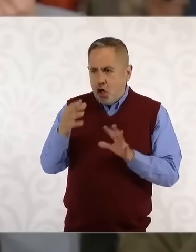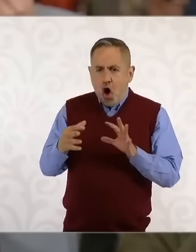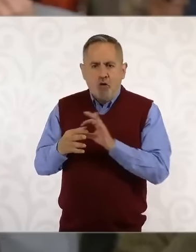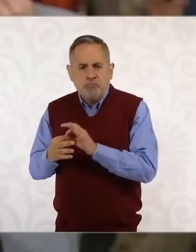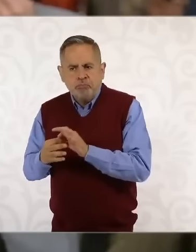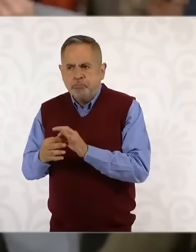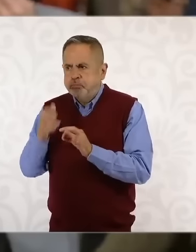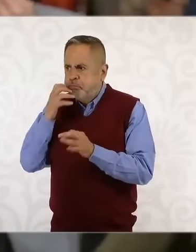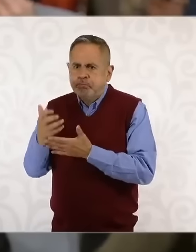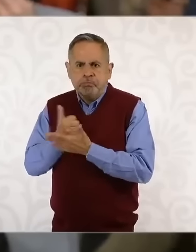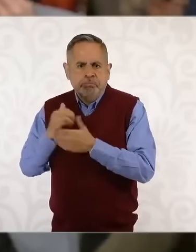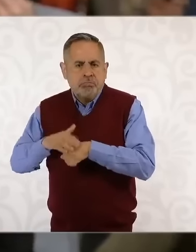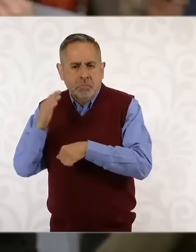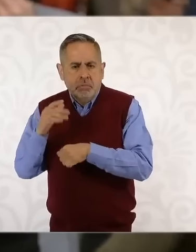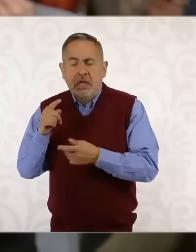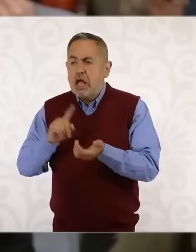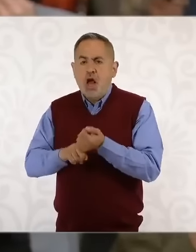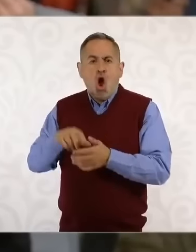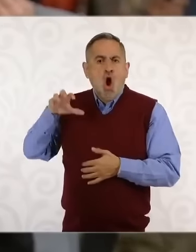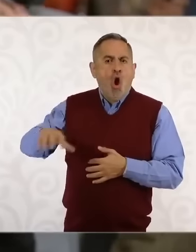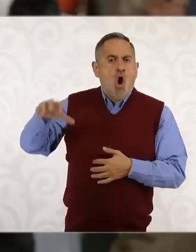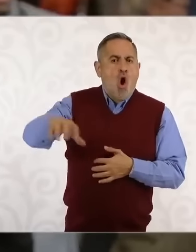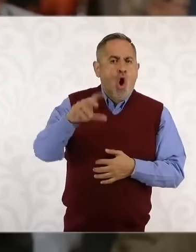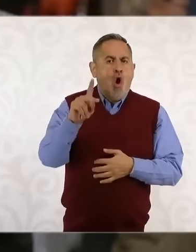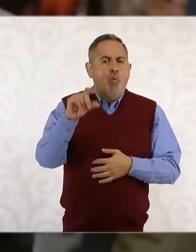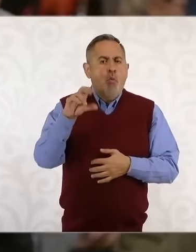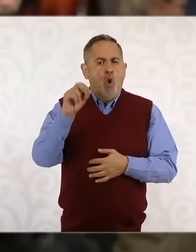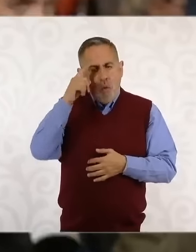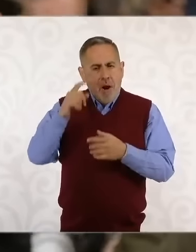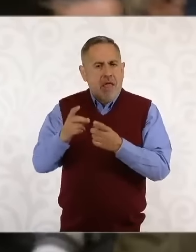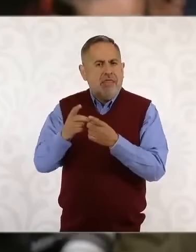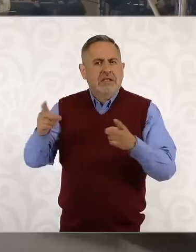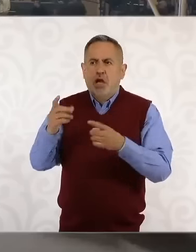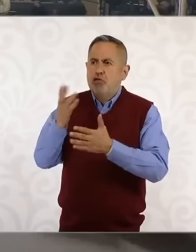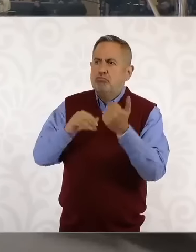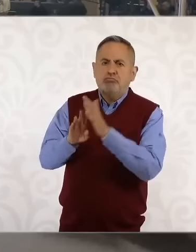sobre todo con los polos de bienestar? ¿En qué van a beneficiar estos proyectos? Presidenta,